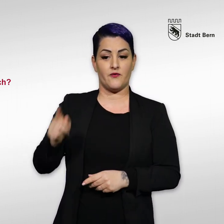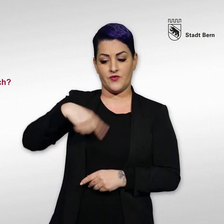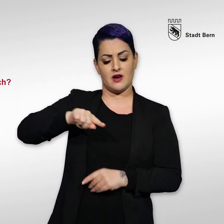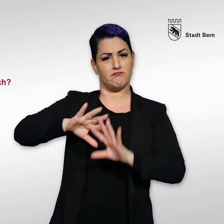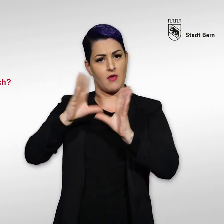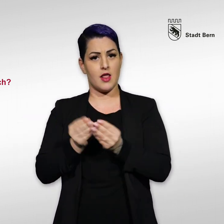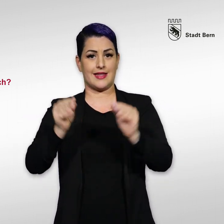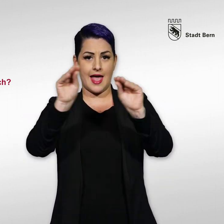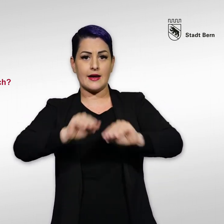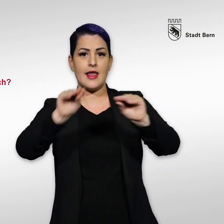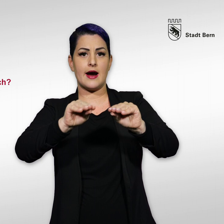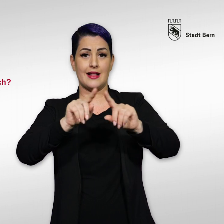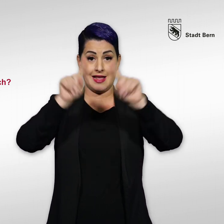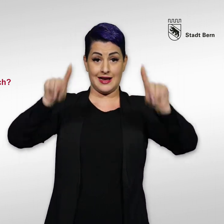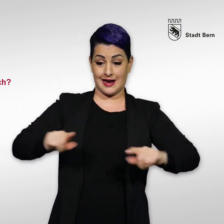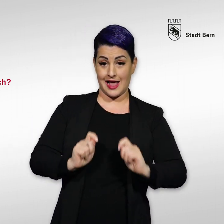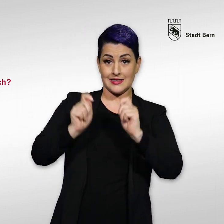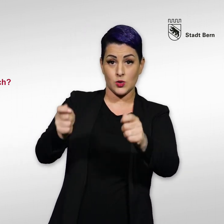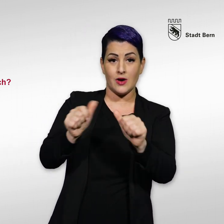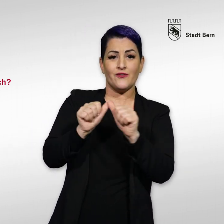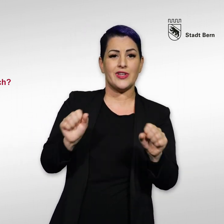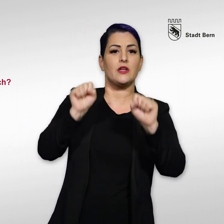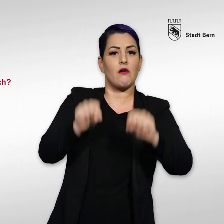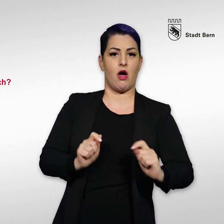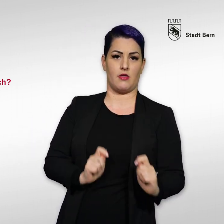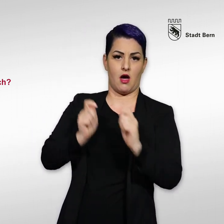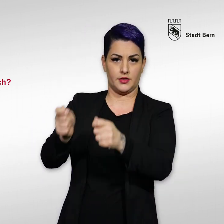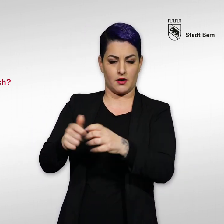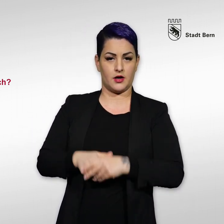Wir erklären Ihnen, wie Sie Ihr Gesuch einreichen.